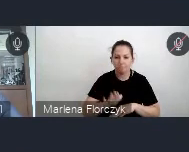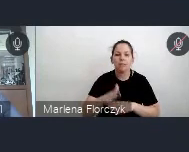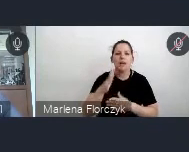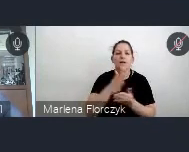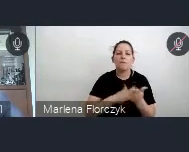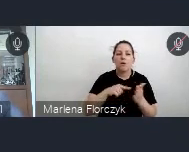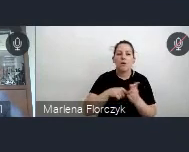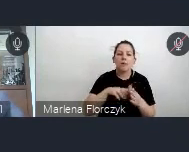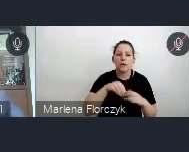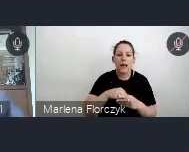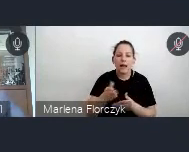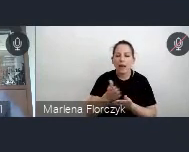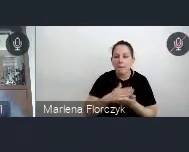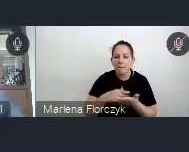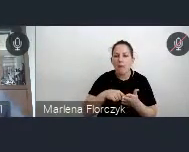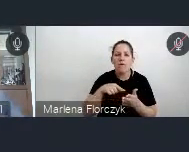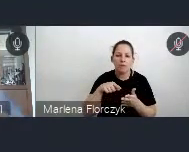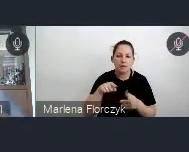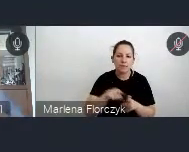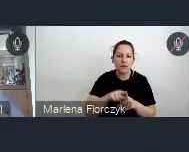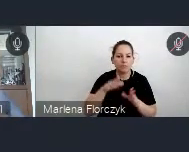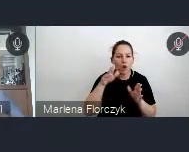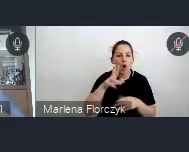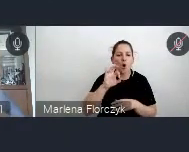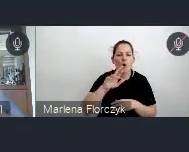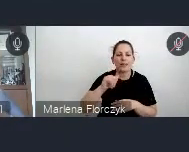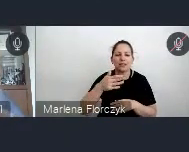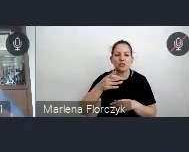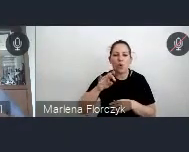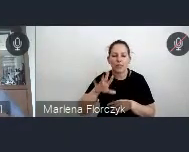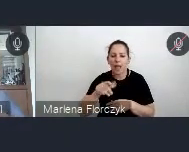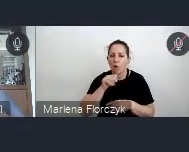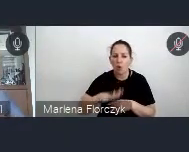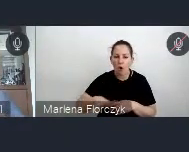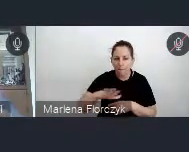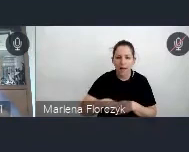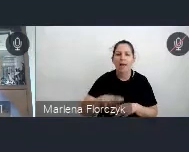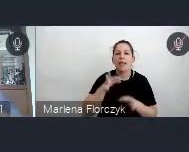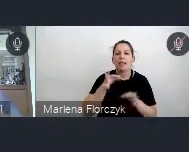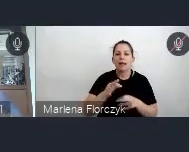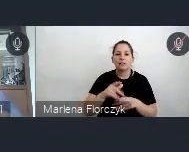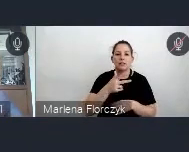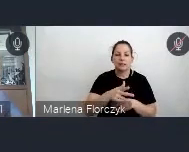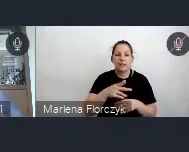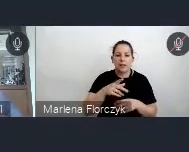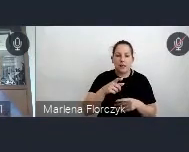Teraz koncentrujemy się na programie Horyzont Europa. Teraz jesteśmy przy Narodowym Centrum Badań i Rozwoju